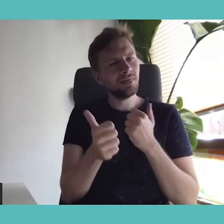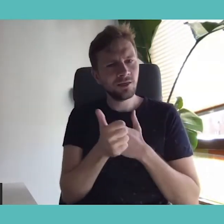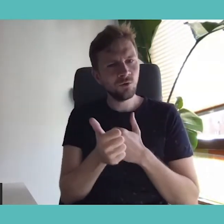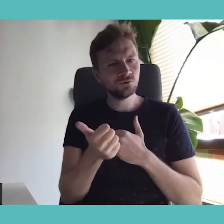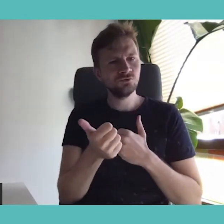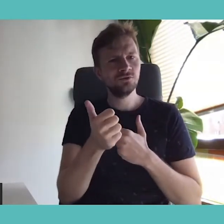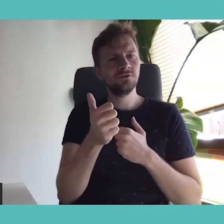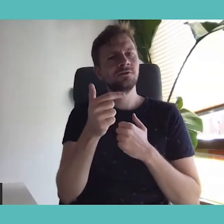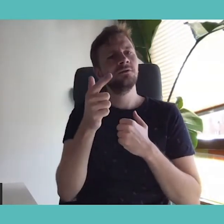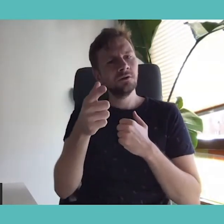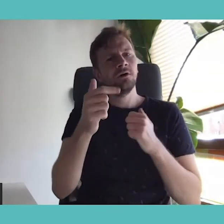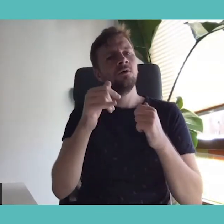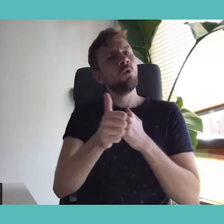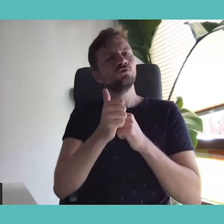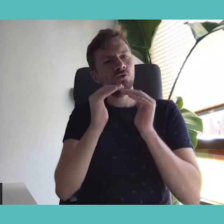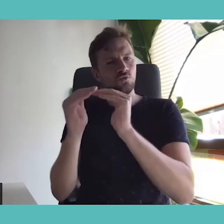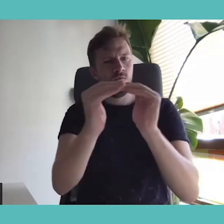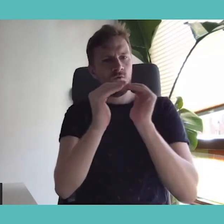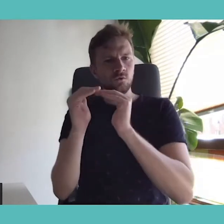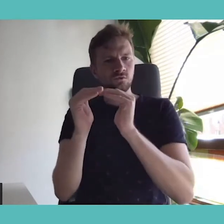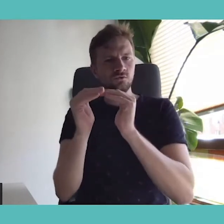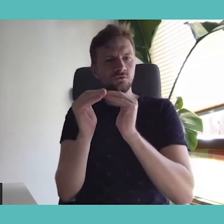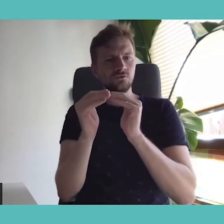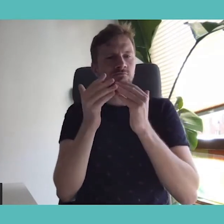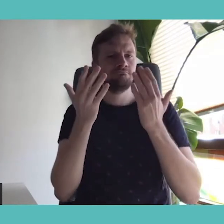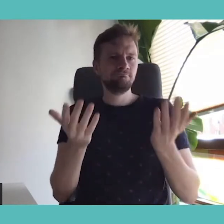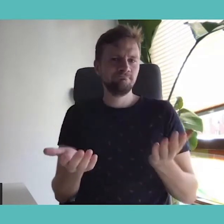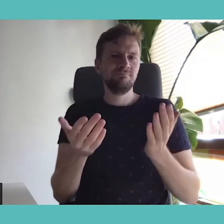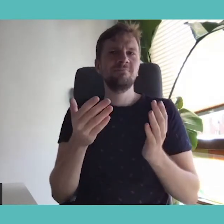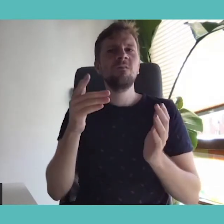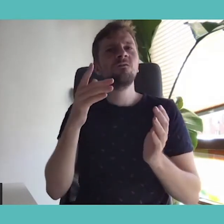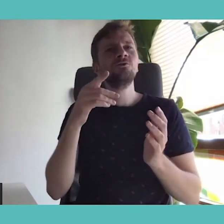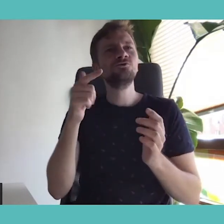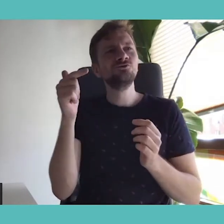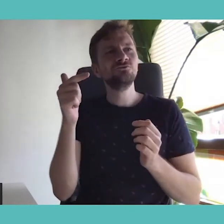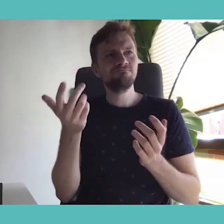A to nie o to chodzi. Głównie chodzi o równość.